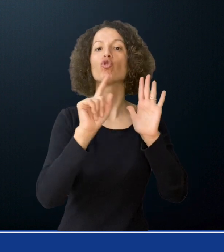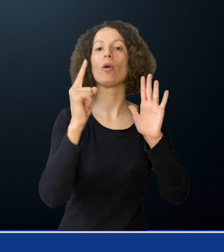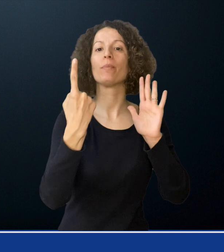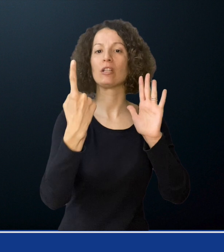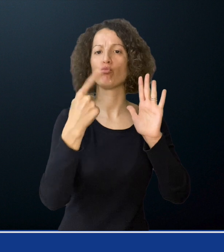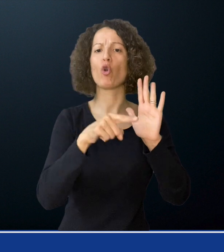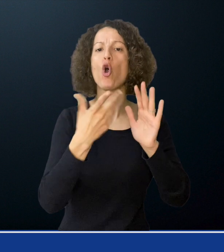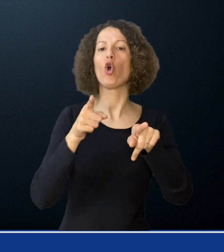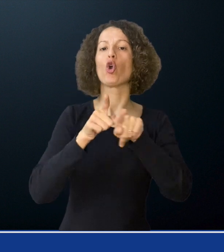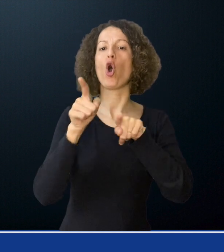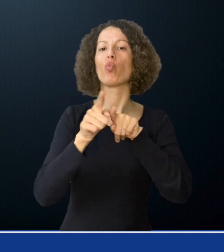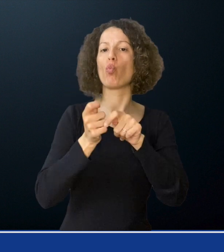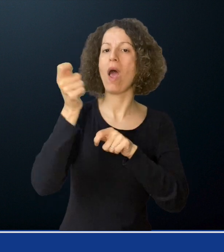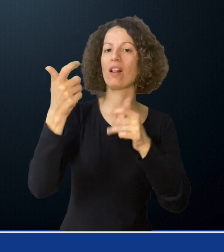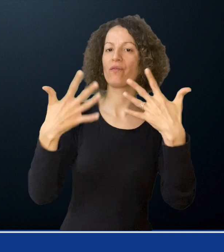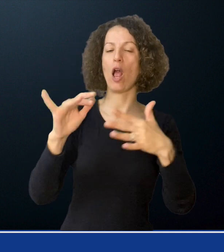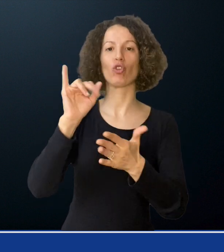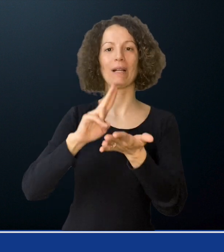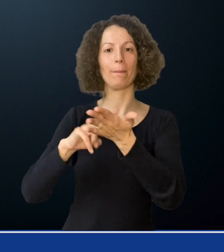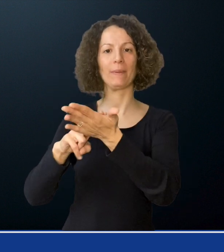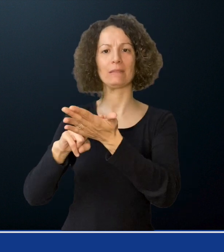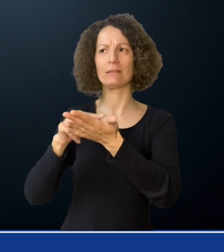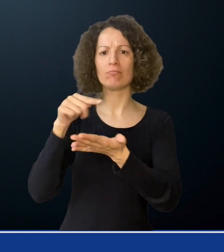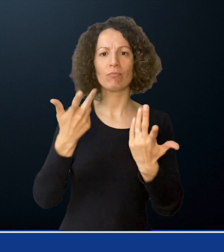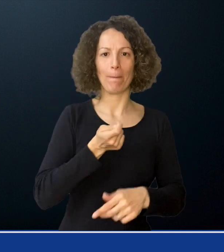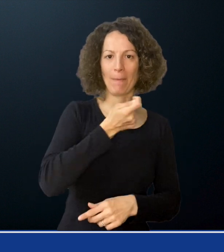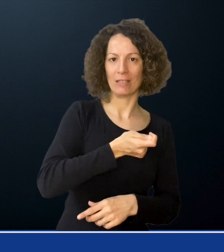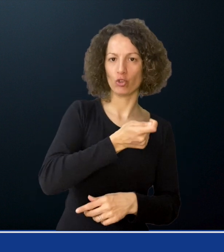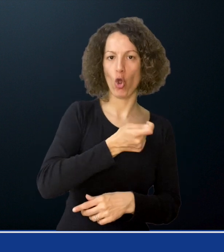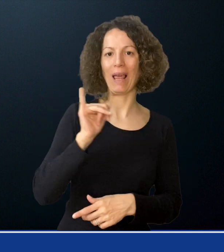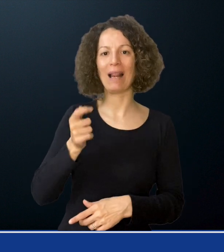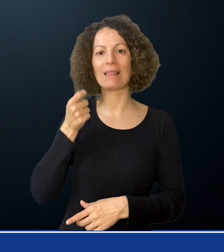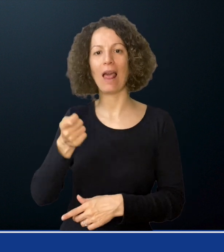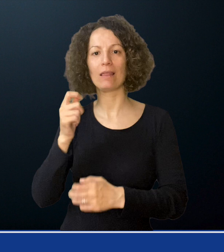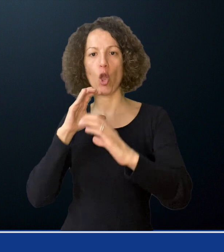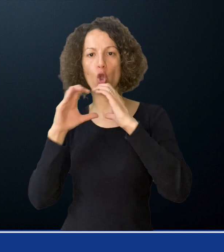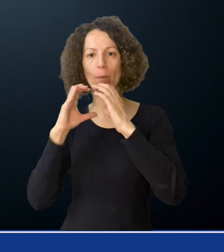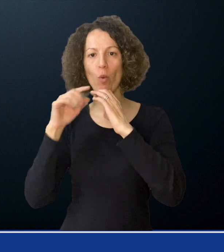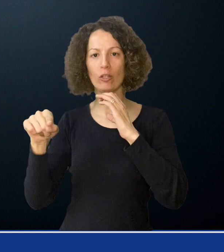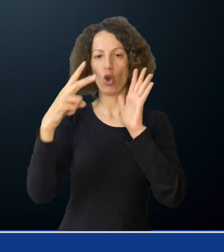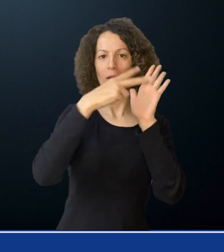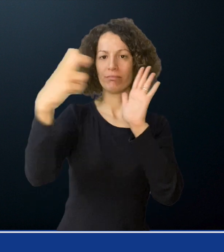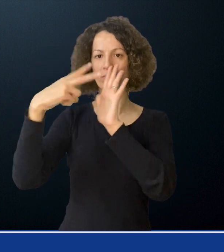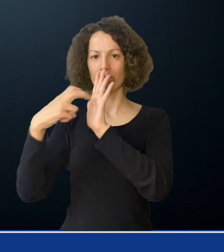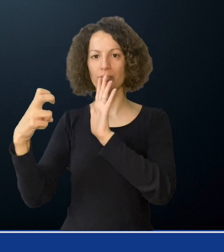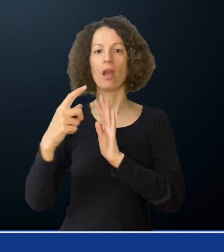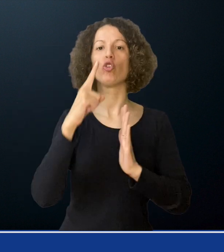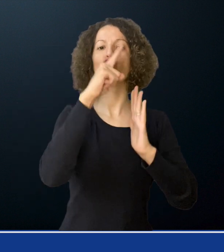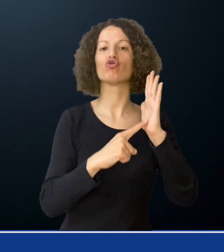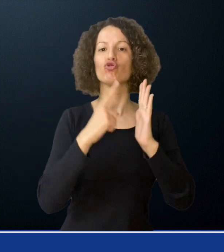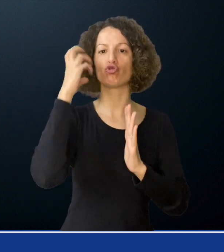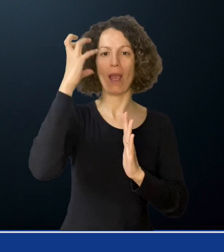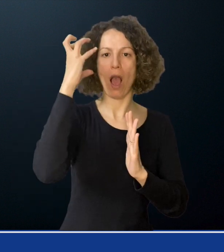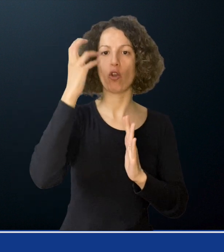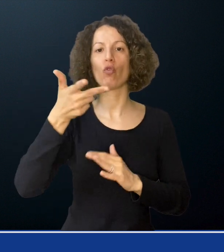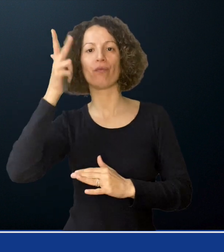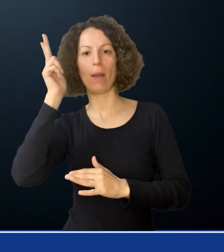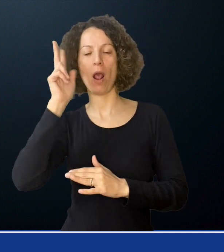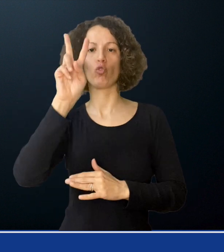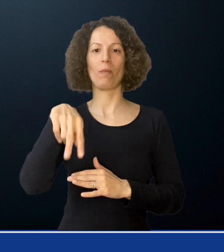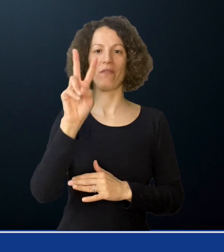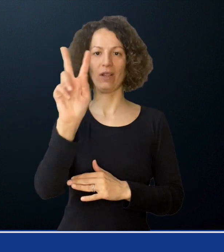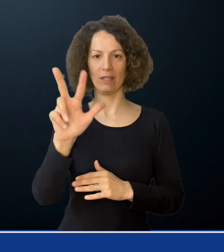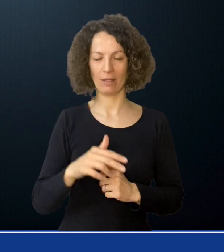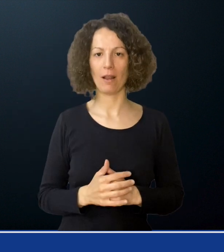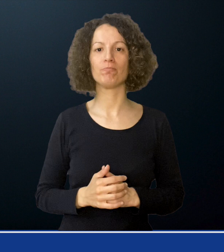CONGUAGLI EFFETTUATI DA INPS SULLE PENSIONI E INDENNITÀ DI GENNAIO E FEBBRAIO 2023